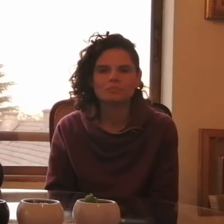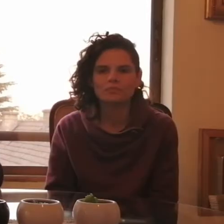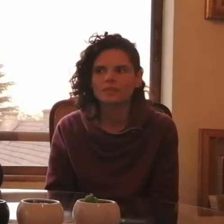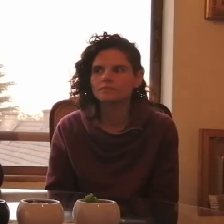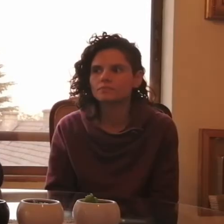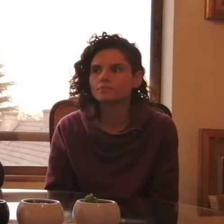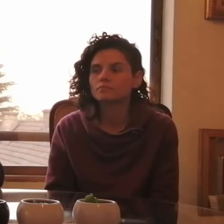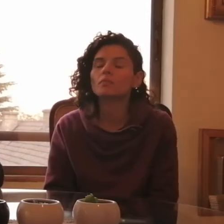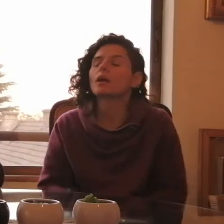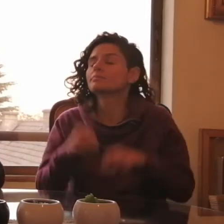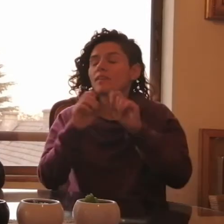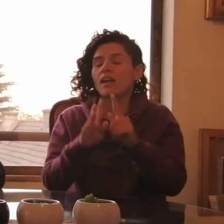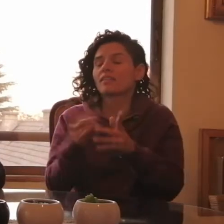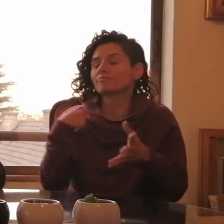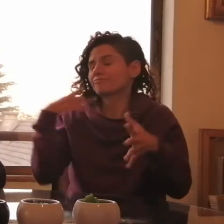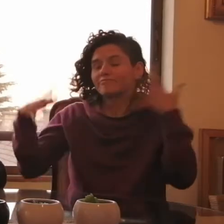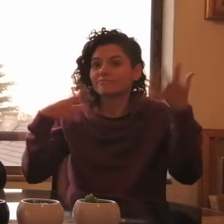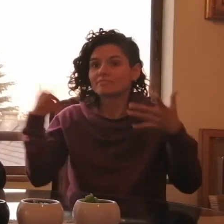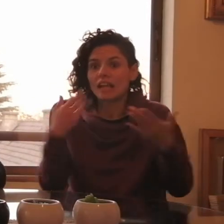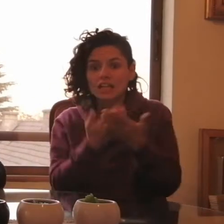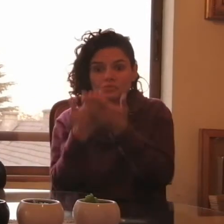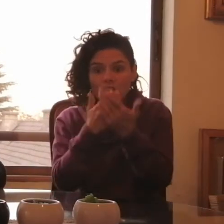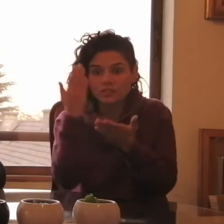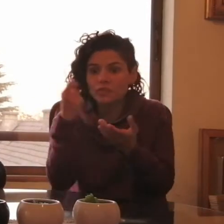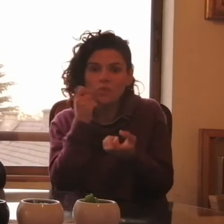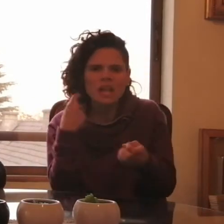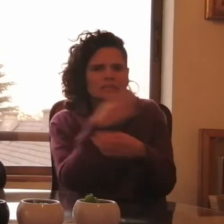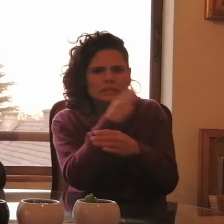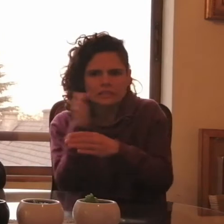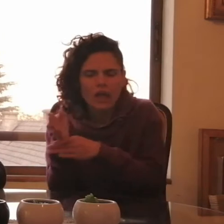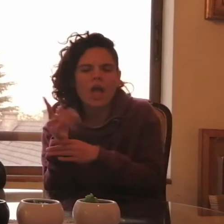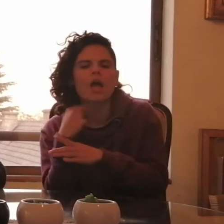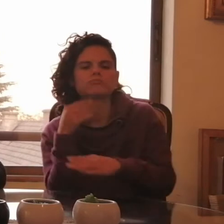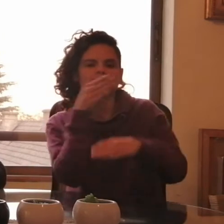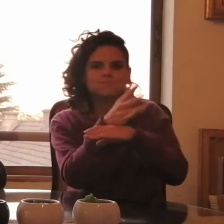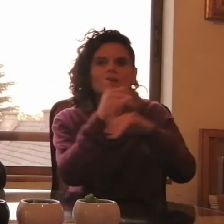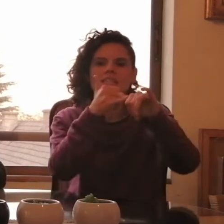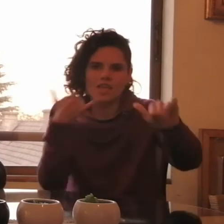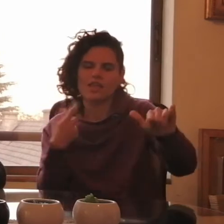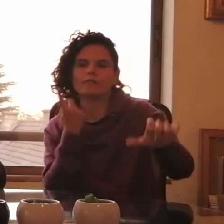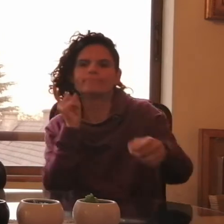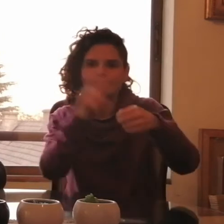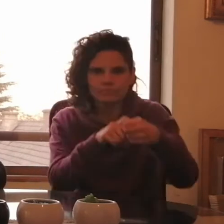ahora después de la volatilidad no sabías qué estudiar elegiste ingeniería, quedaste quedé